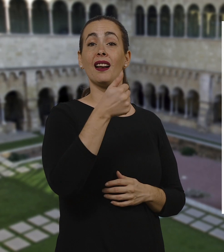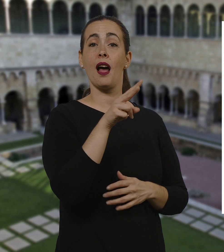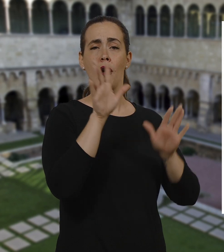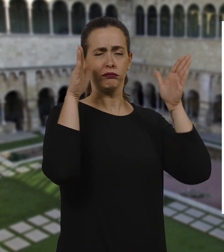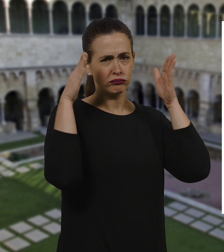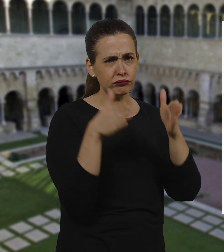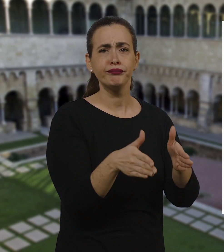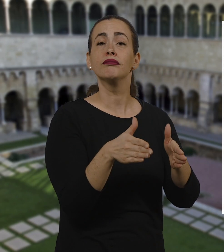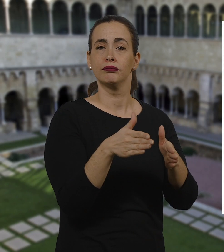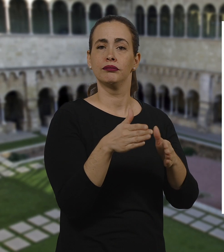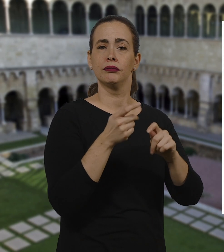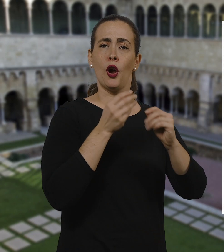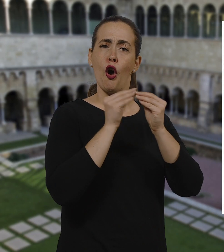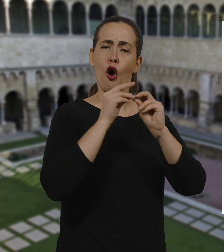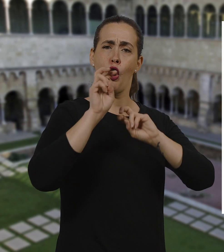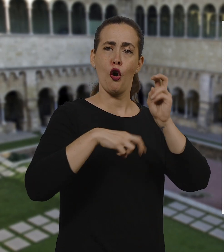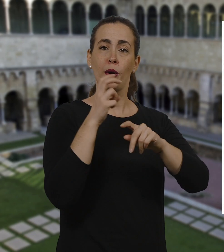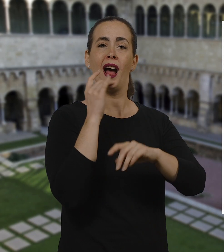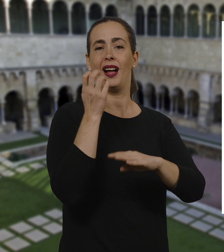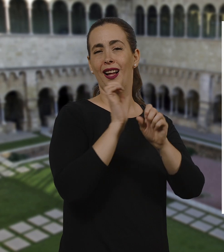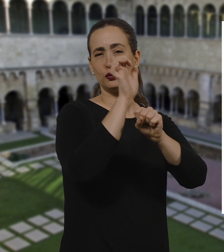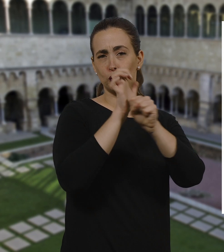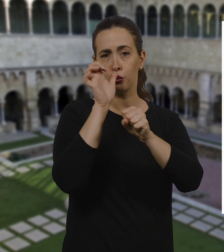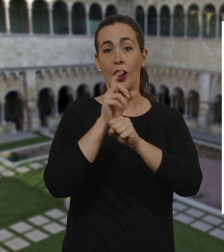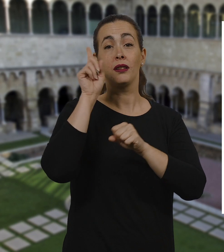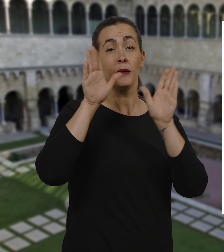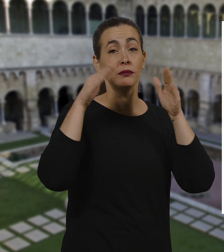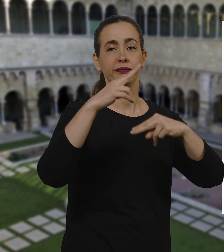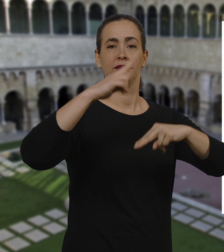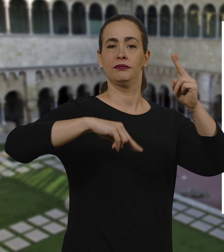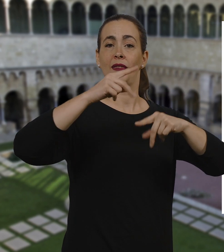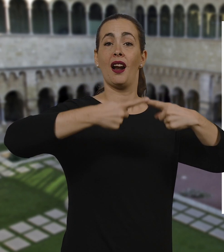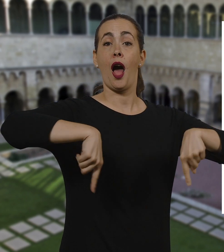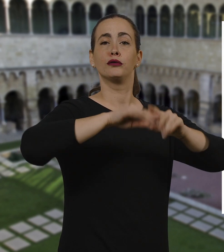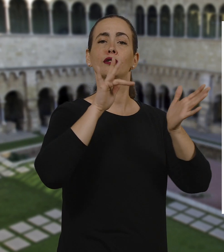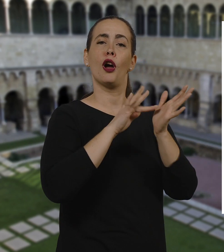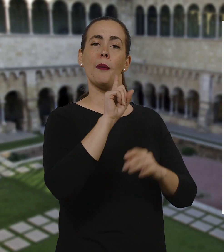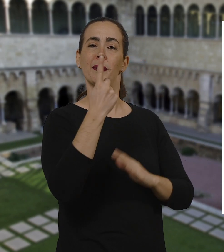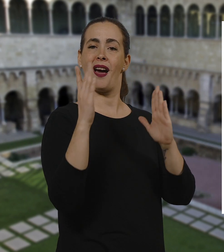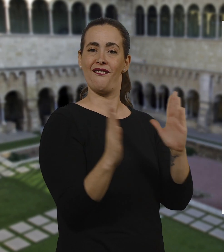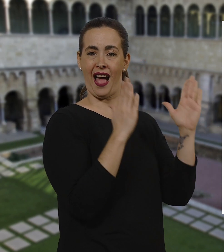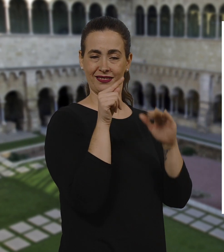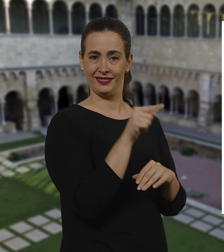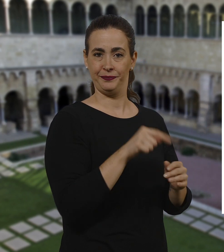Arnau s’ocupa tant de l’obra escultòrica com de la constructiva de la primera fase del claustre.